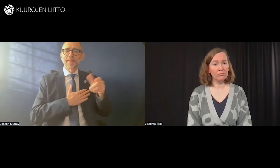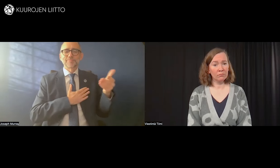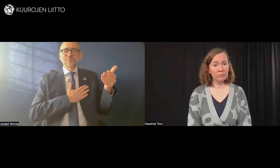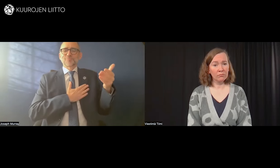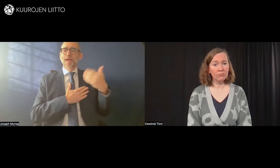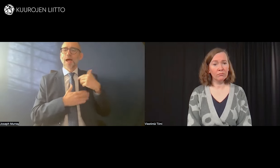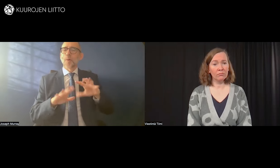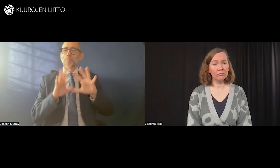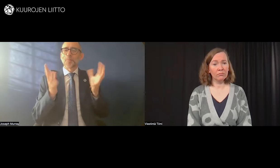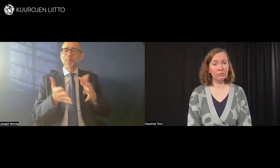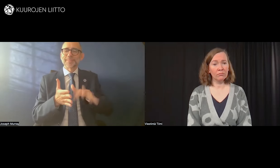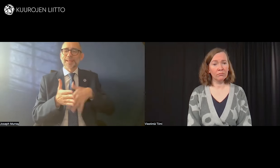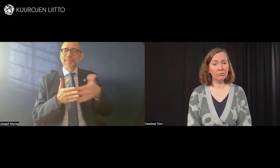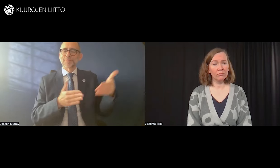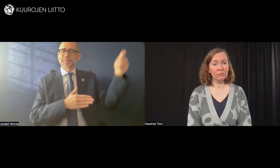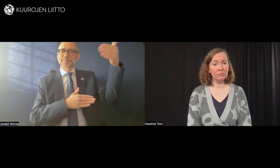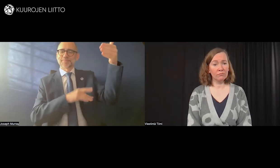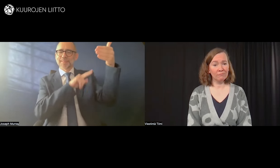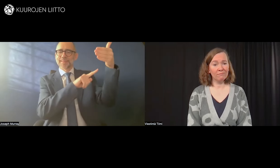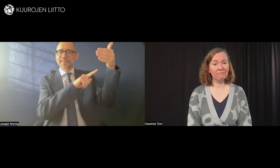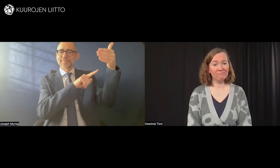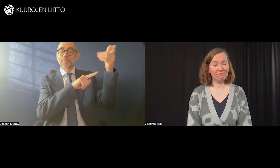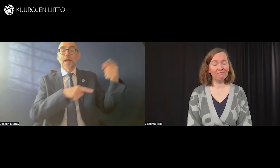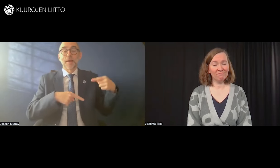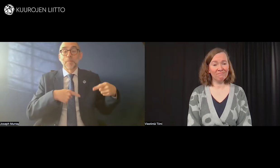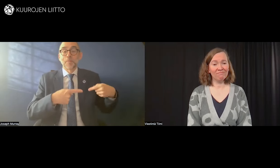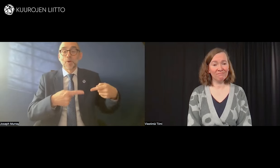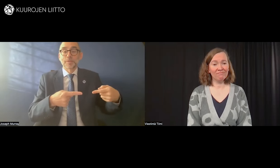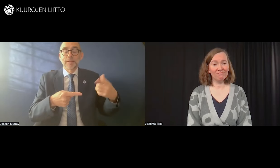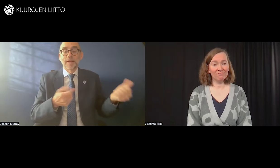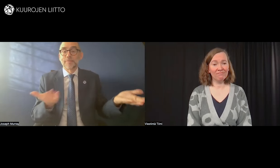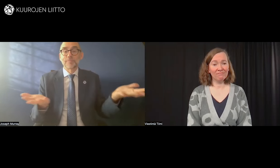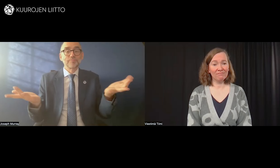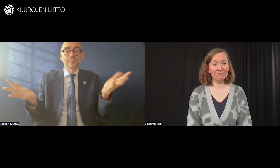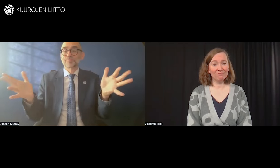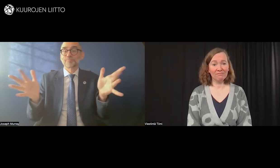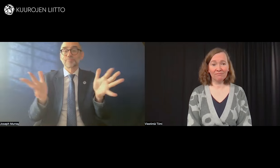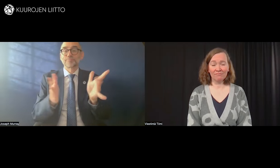Se kuvaa maailman viittomakieliä. Vaihtoehdoista karsittiin parhaat, ja -